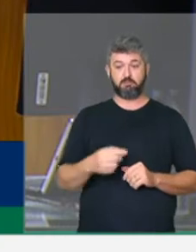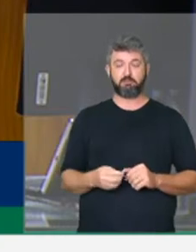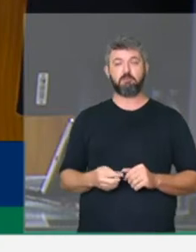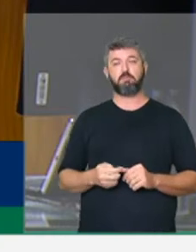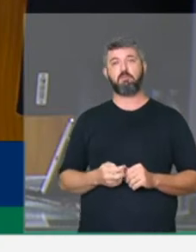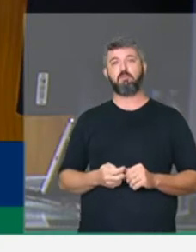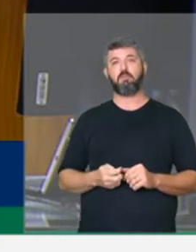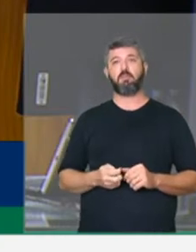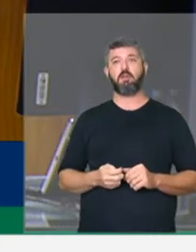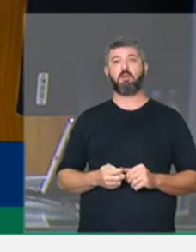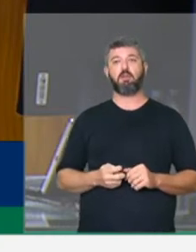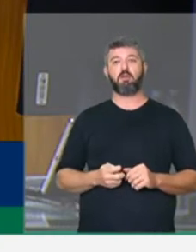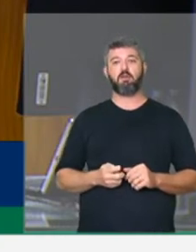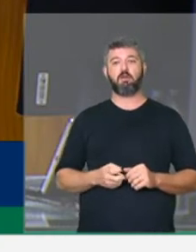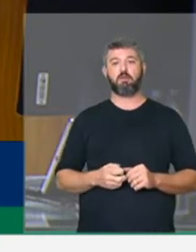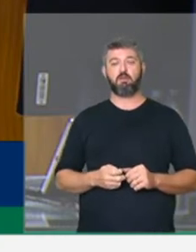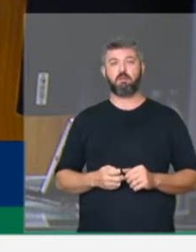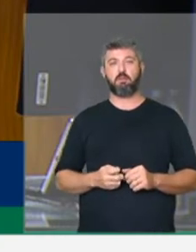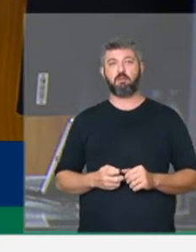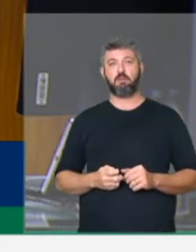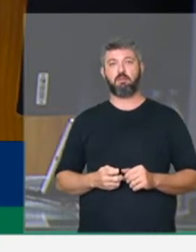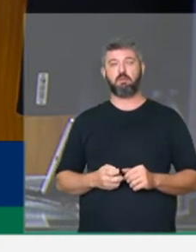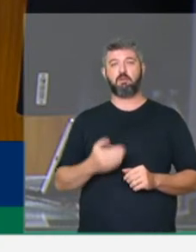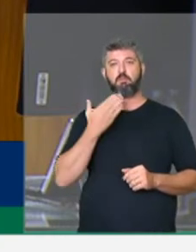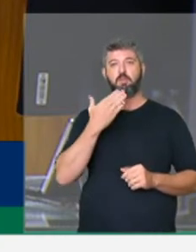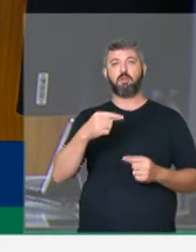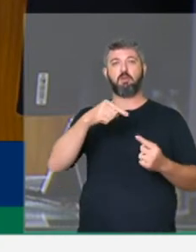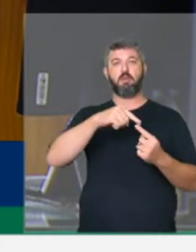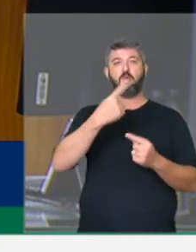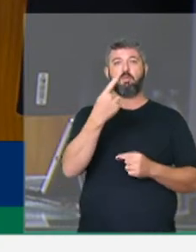PARÁGRAFO 3° DO ART. 5 ° DO SUBSTITUTIVO APRESENTADO É MP 1017/20. PARA ENCAMINHAR A FAVOR DO REQUERIMENTO,